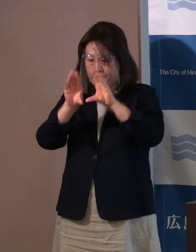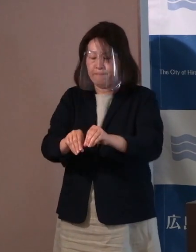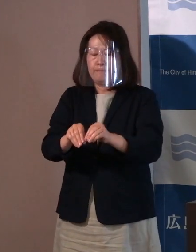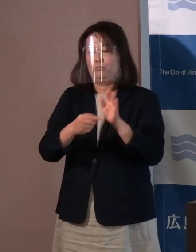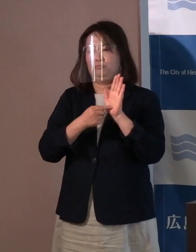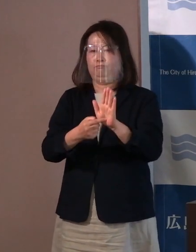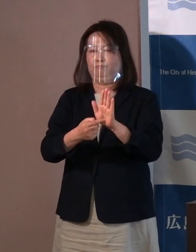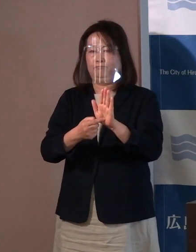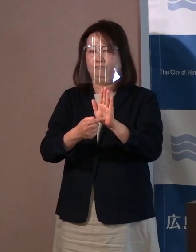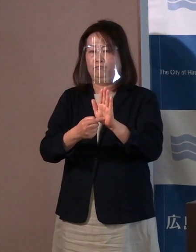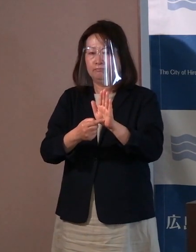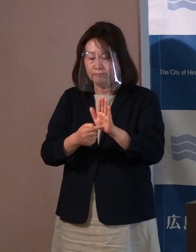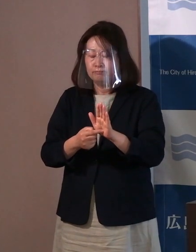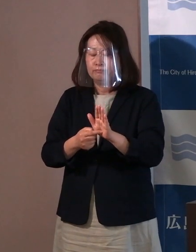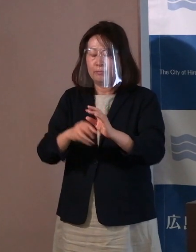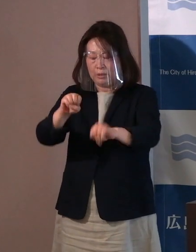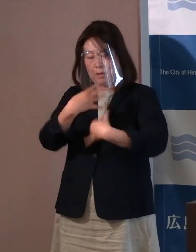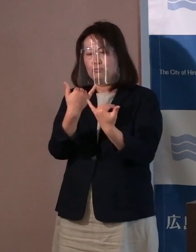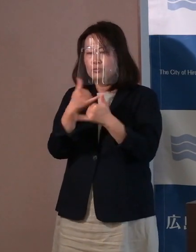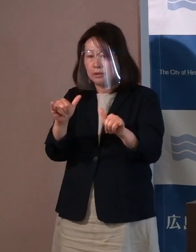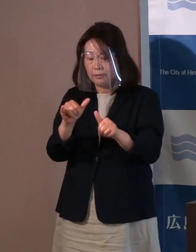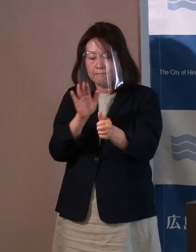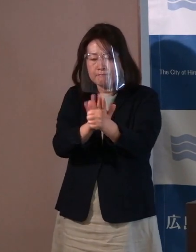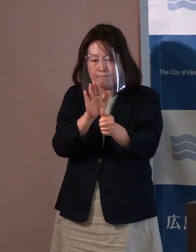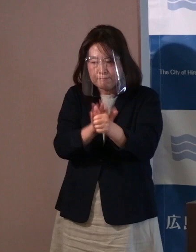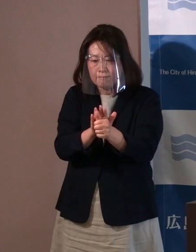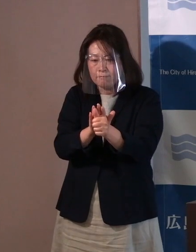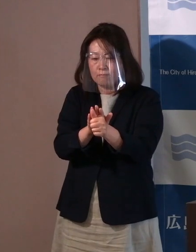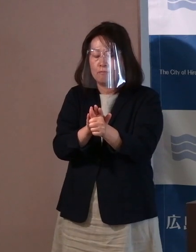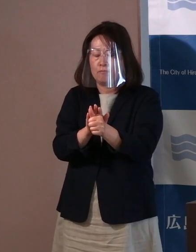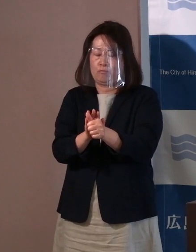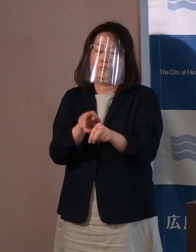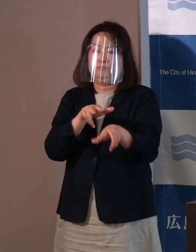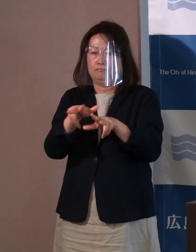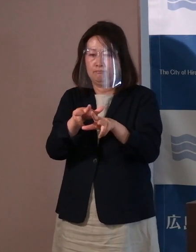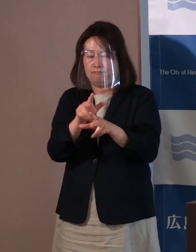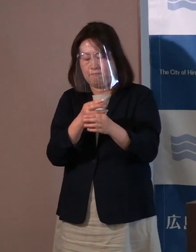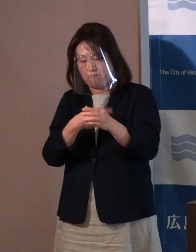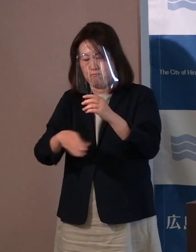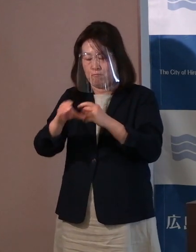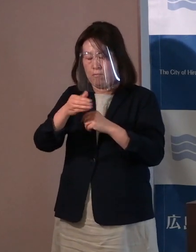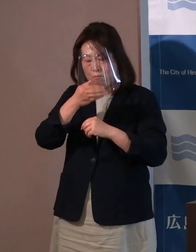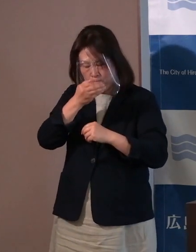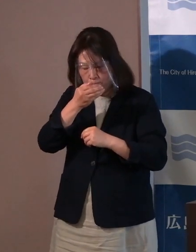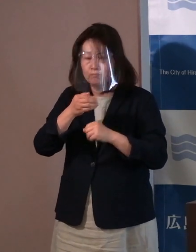｢被爆者援護施策充実の訴え｣､ ｢原爆犠牲者への哀悼の意｣